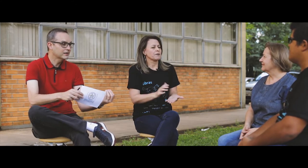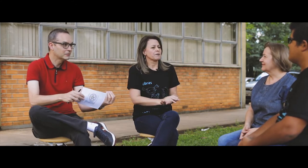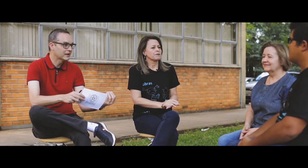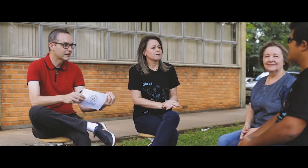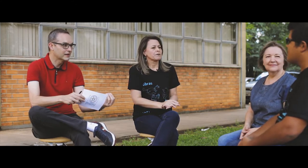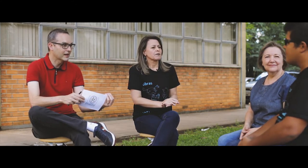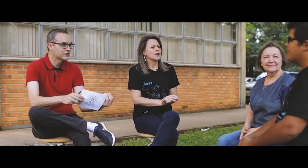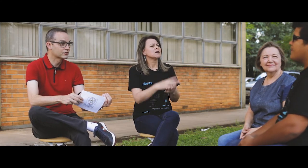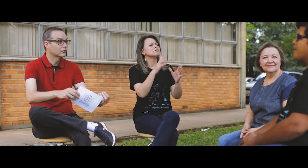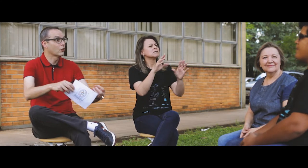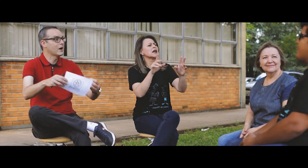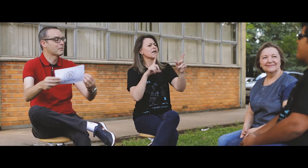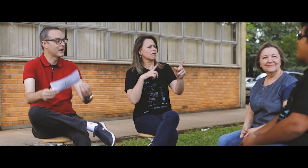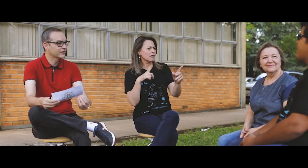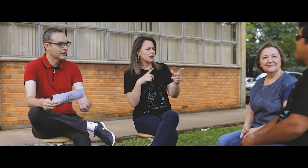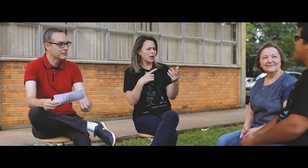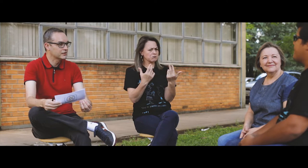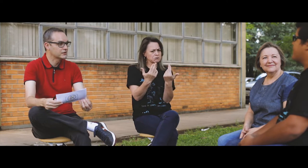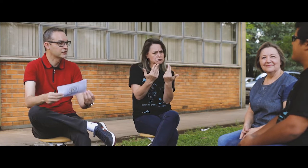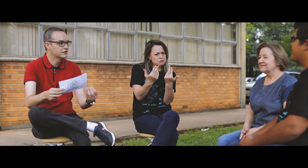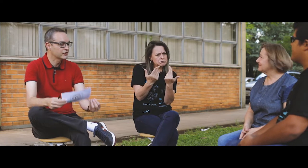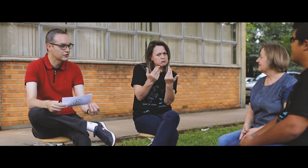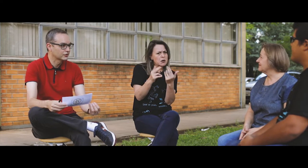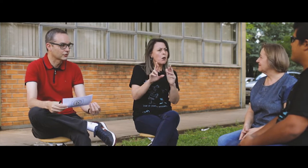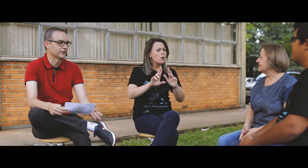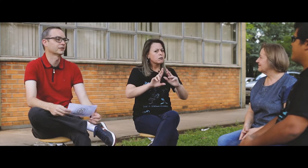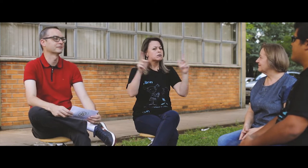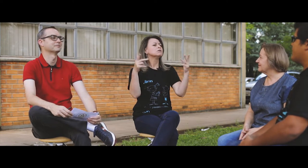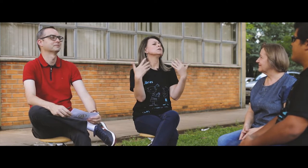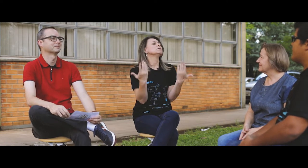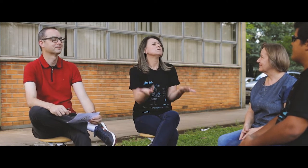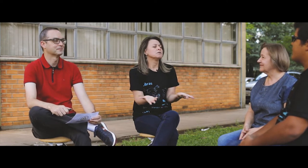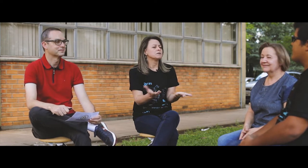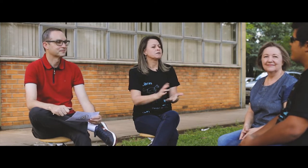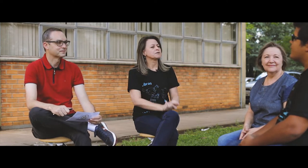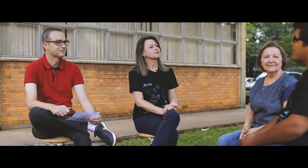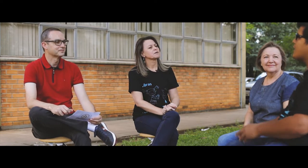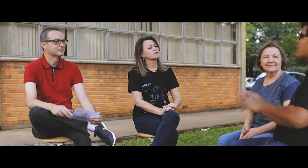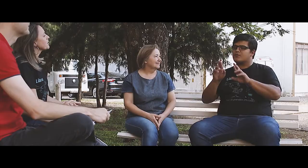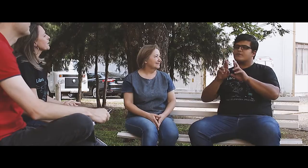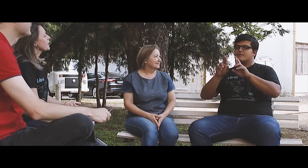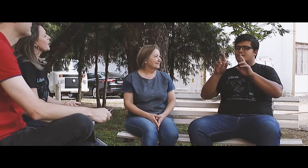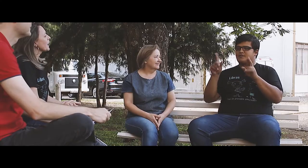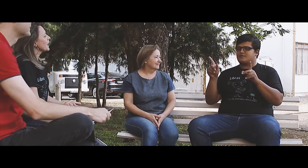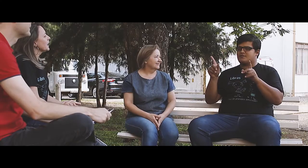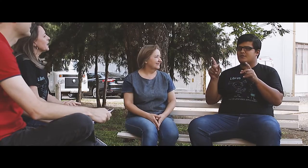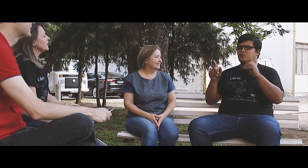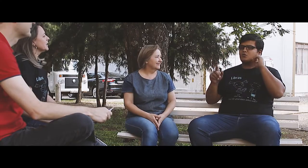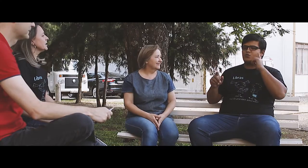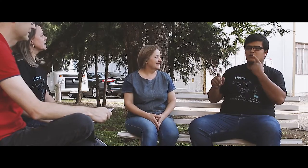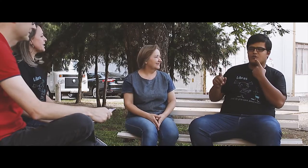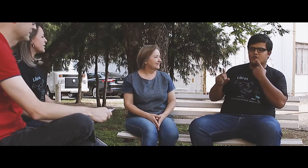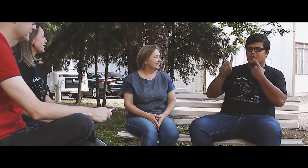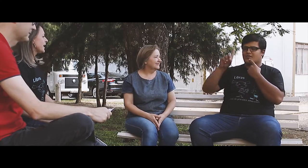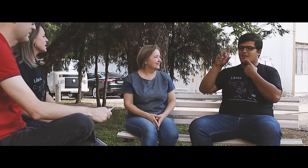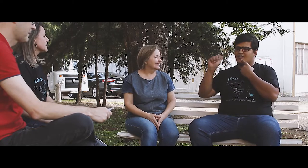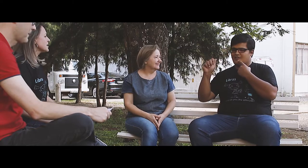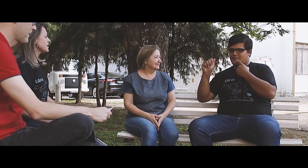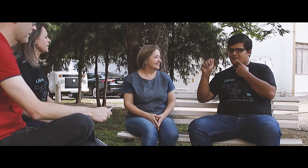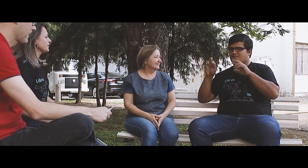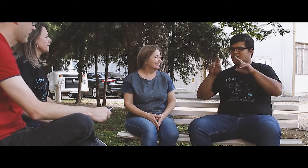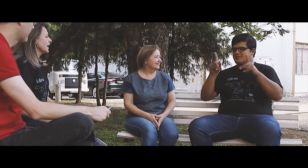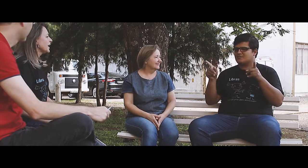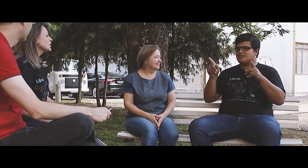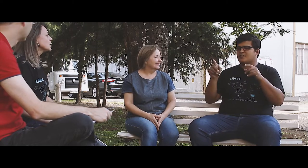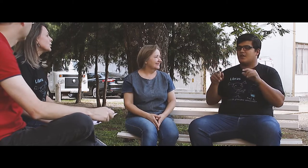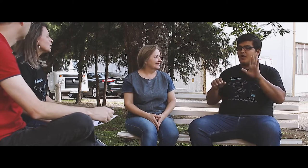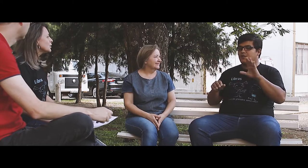similaridades ou há basicamente distinções? Tem diferença sim, surdo